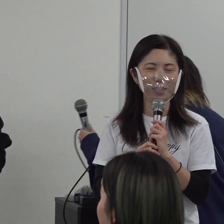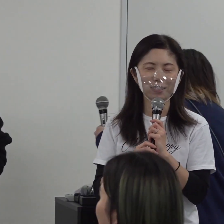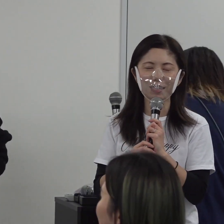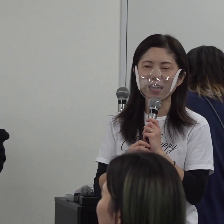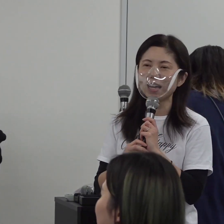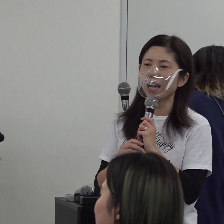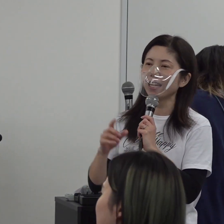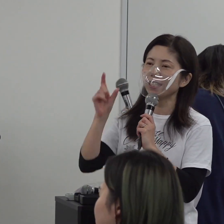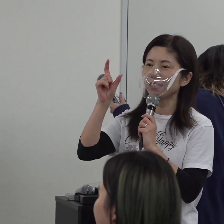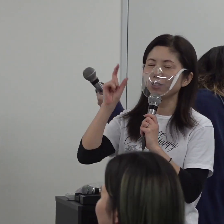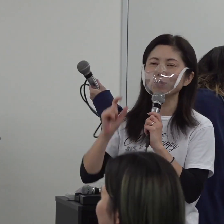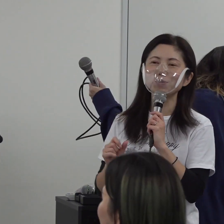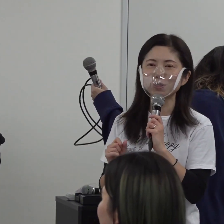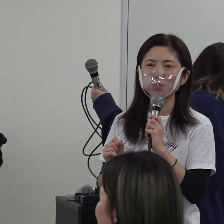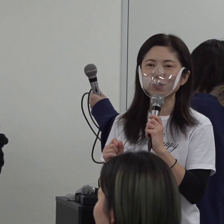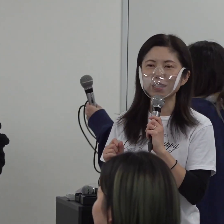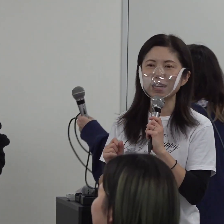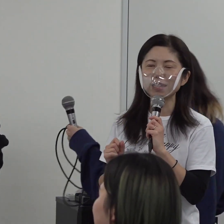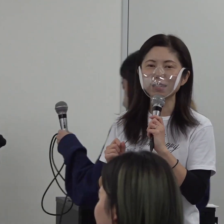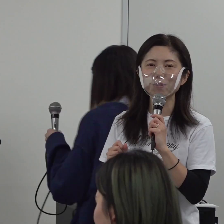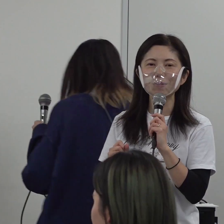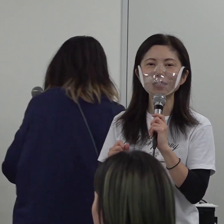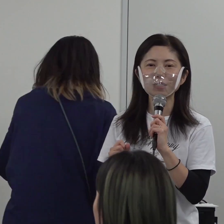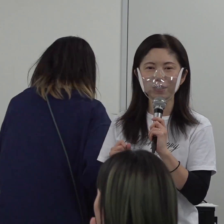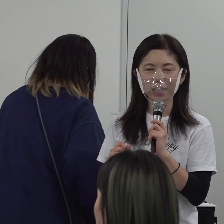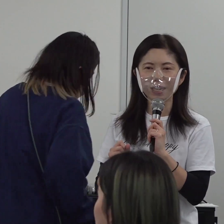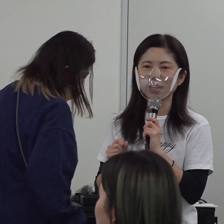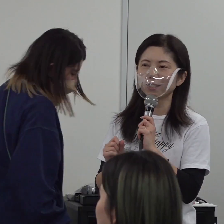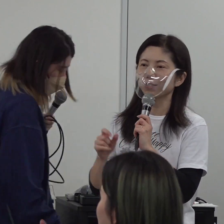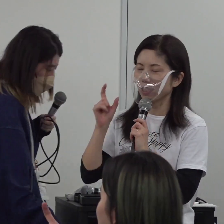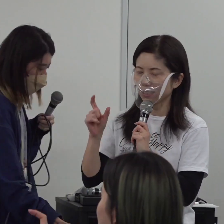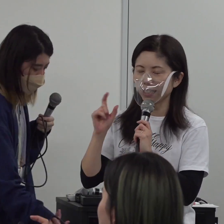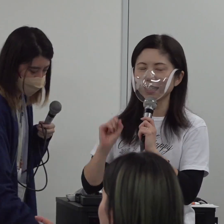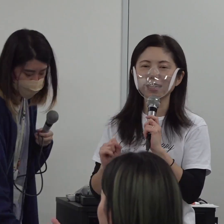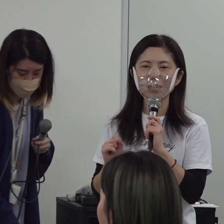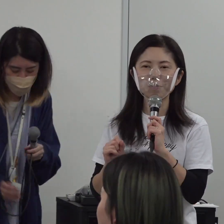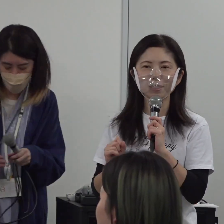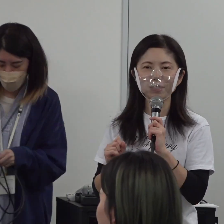間に10分休憩挟みますので休憩していただけますし